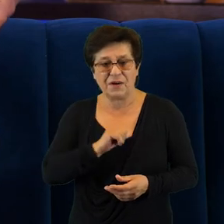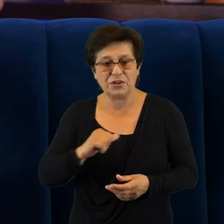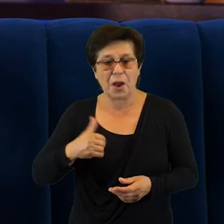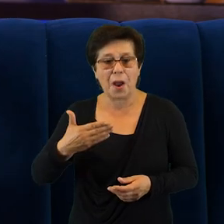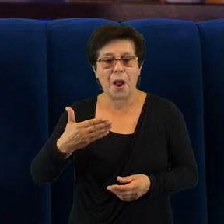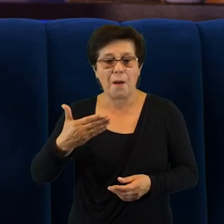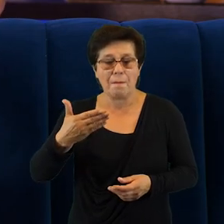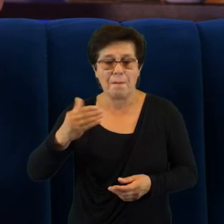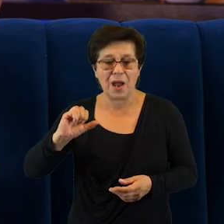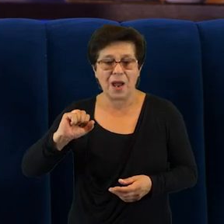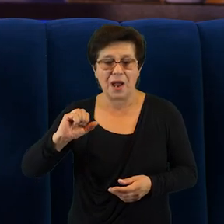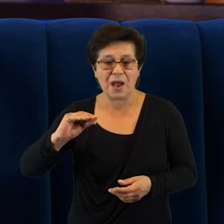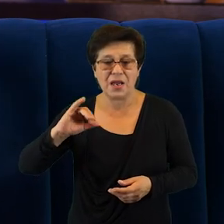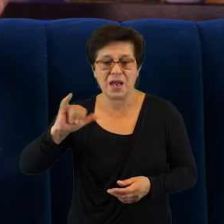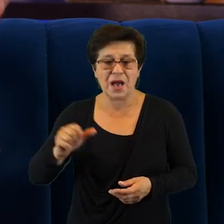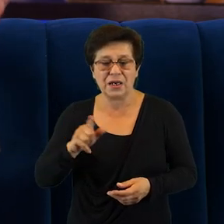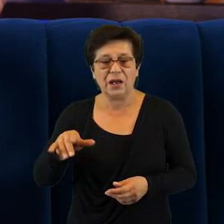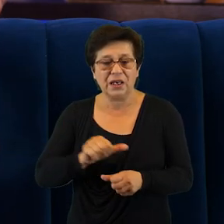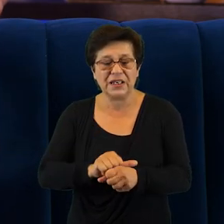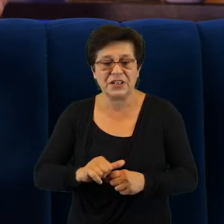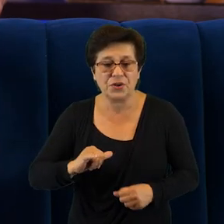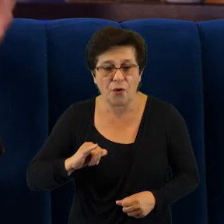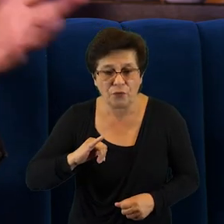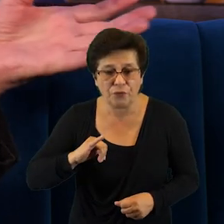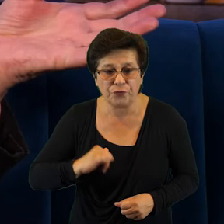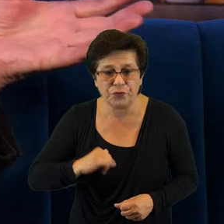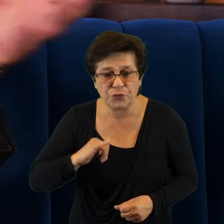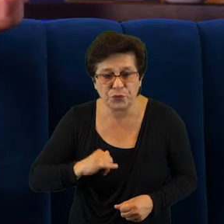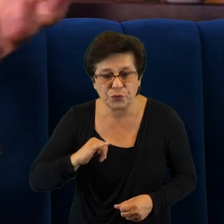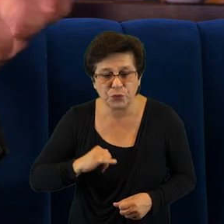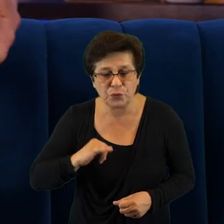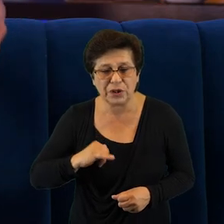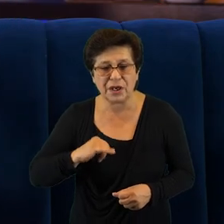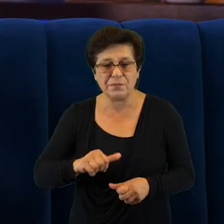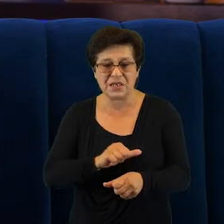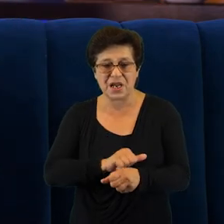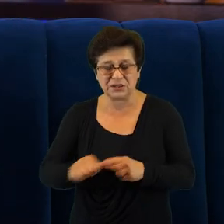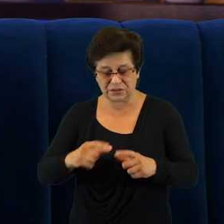i jest wnukiem naczelnego rabina Izraela, który jest na banknotach, na znaczkach pocztowych.